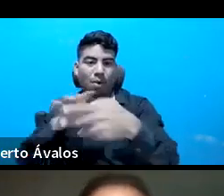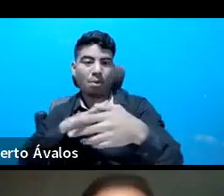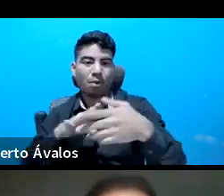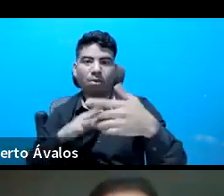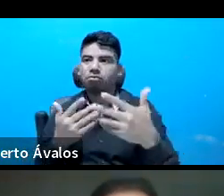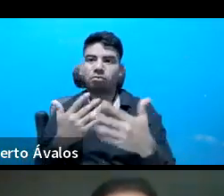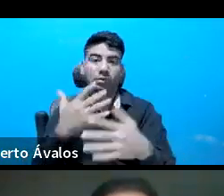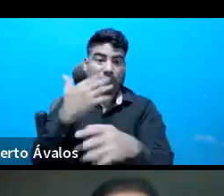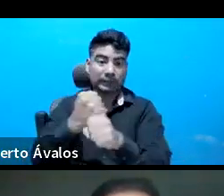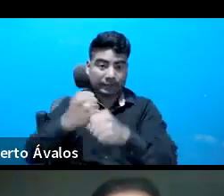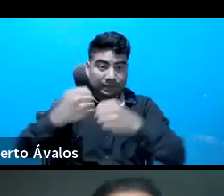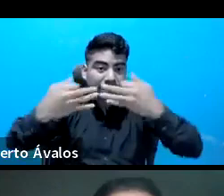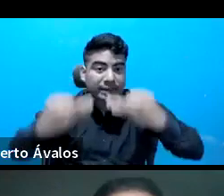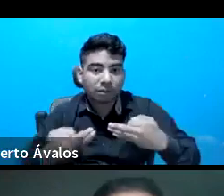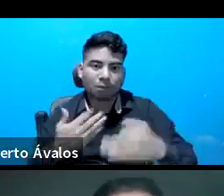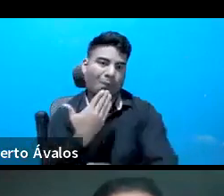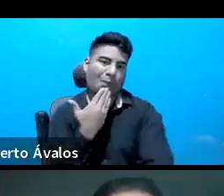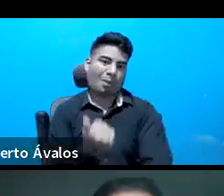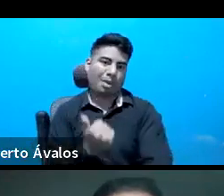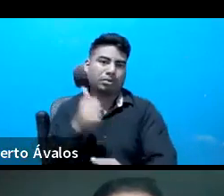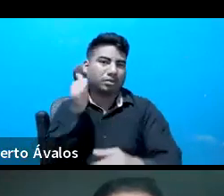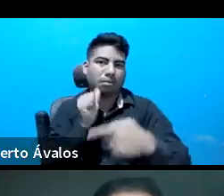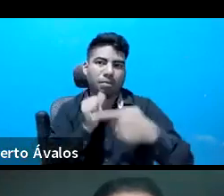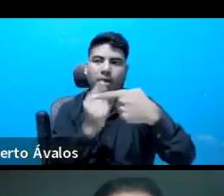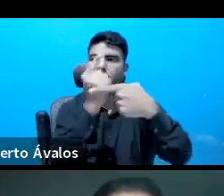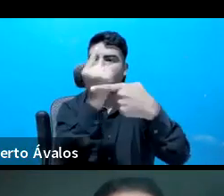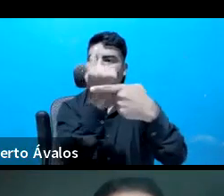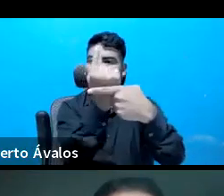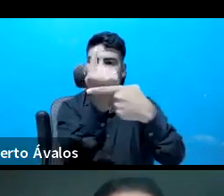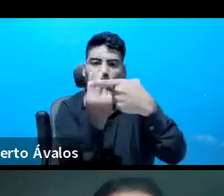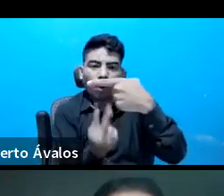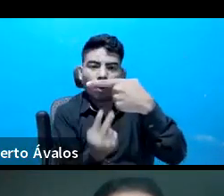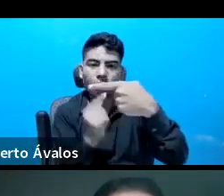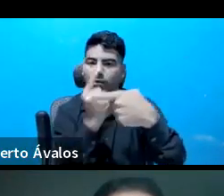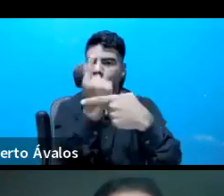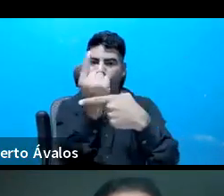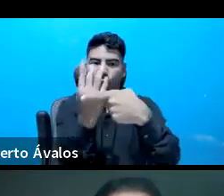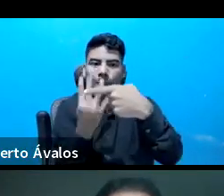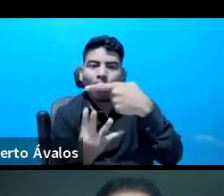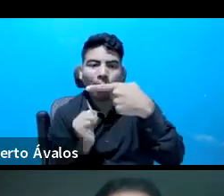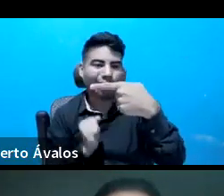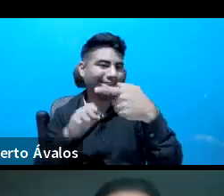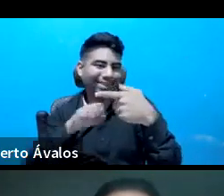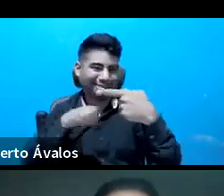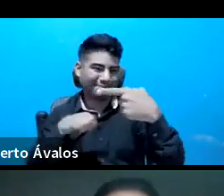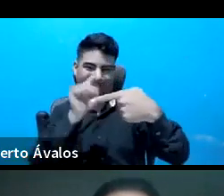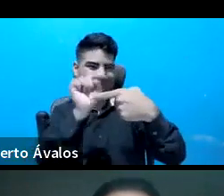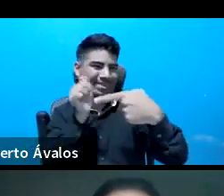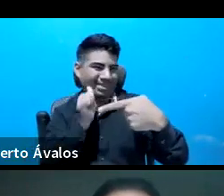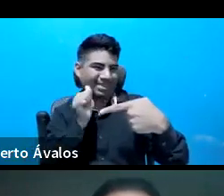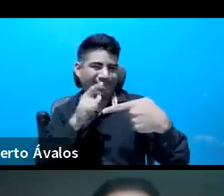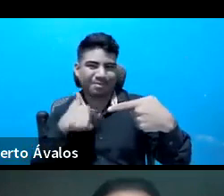Generalmente decimos, por ejemplo, un medio ejemplo, un medio decio ha muerto Cuarto: el álbum el álbum en alguna escuela.